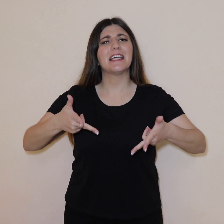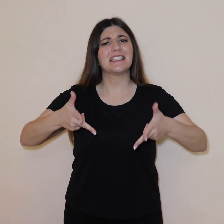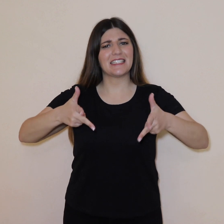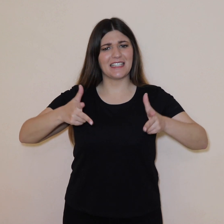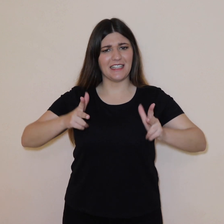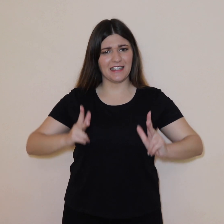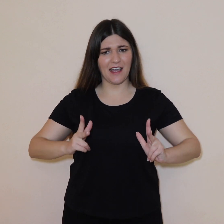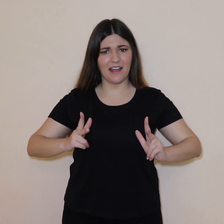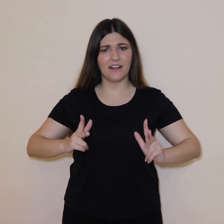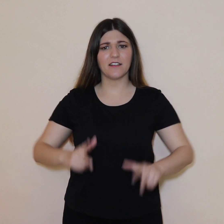Sentar